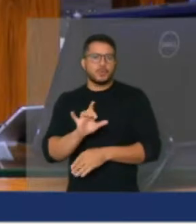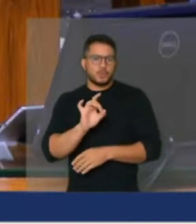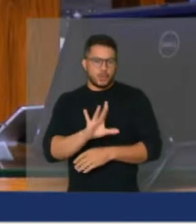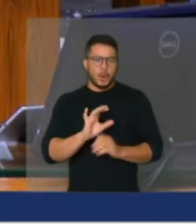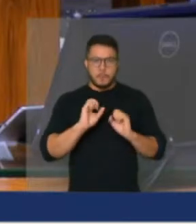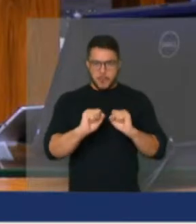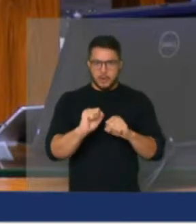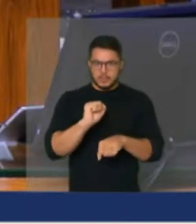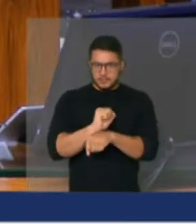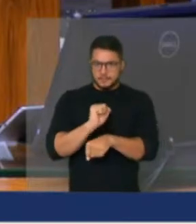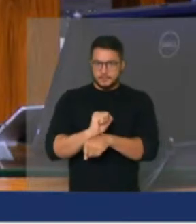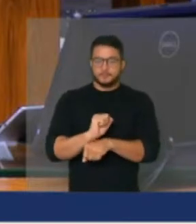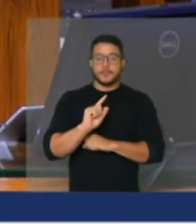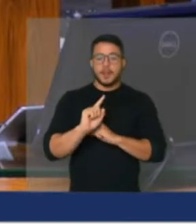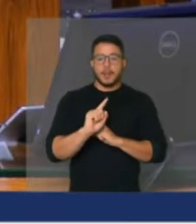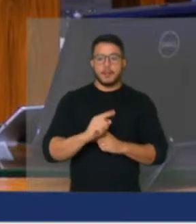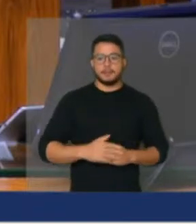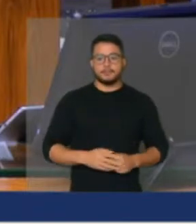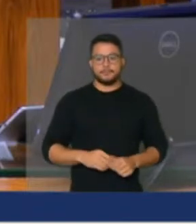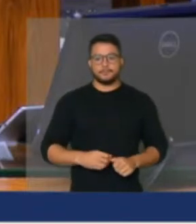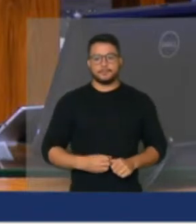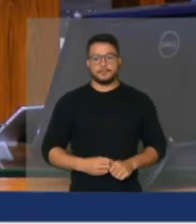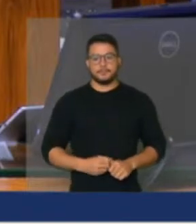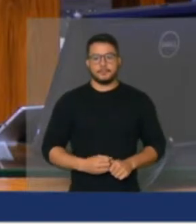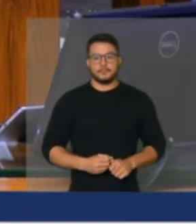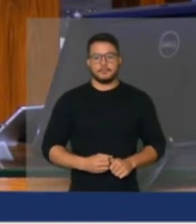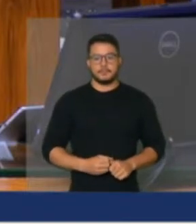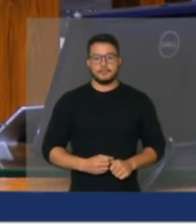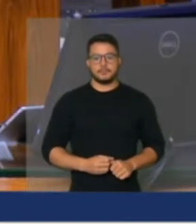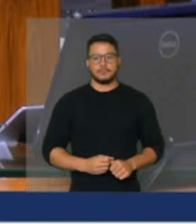DE PARTIDOS PARA COLHER O VOTO. NÓS ENTRAMOS O PROCESSO DE VOTAÇÃO E VOSSA EXCELÊNCIA FIQUE É VONTADE